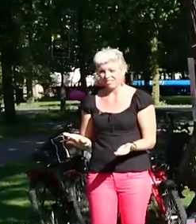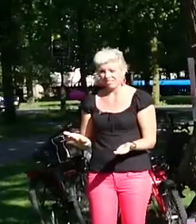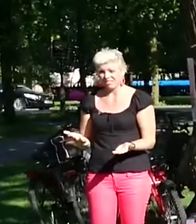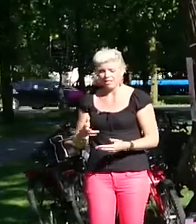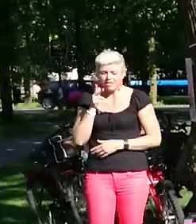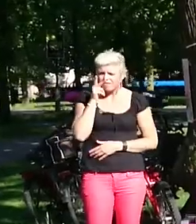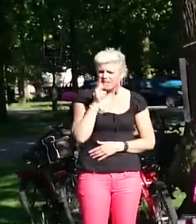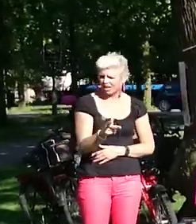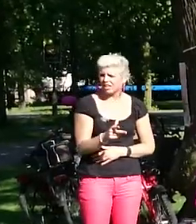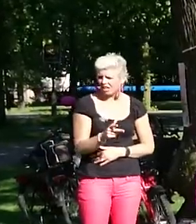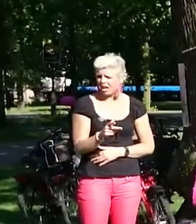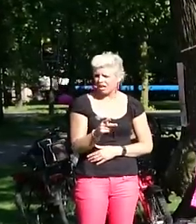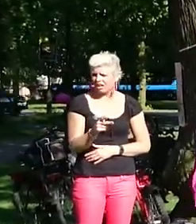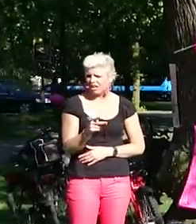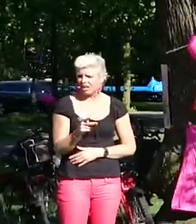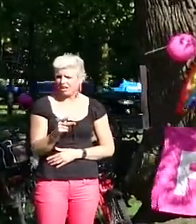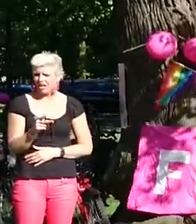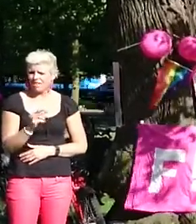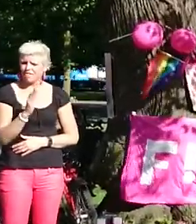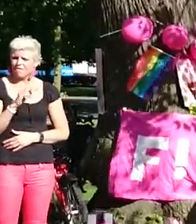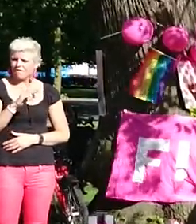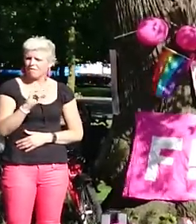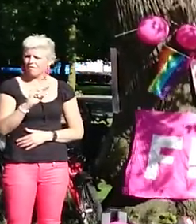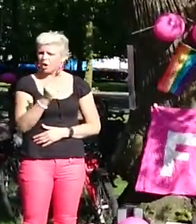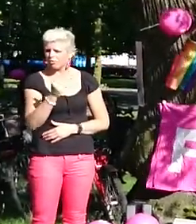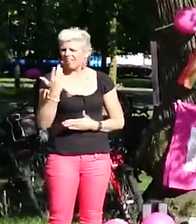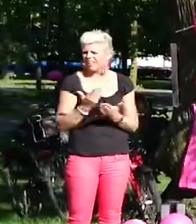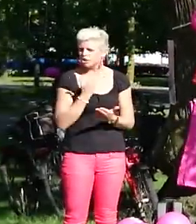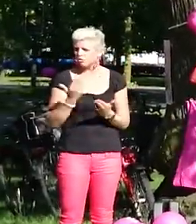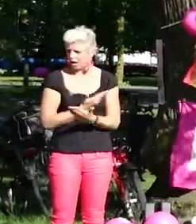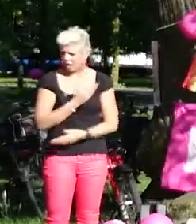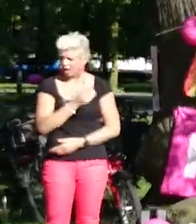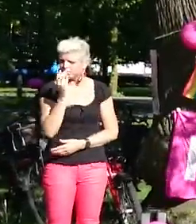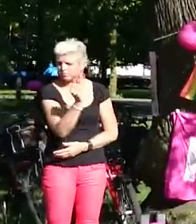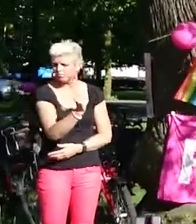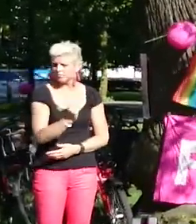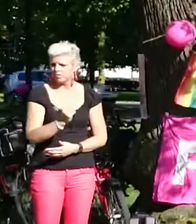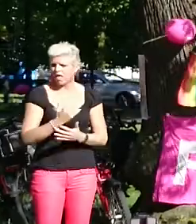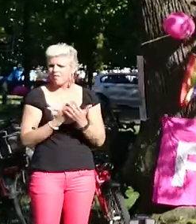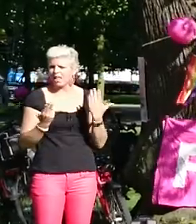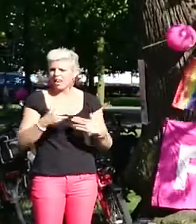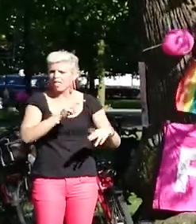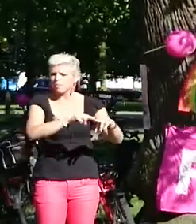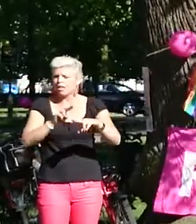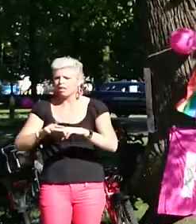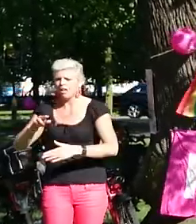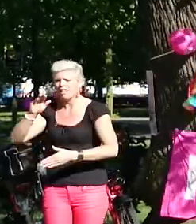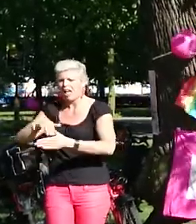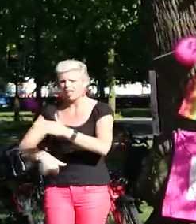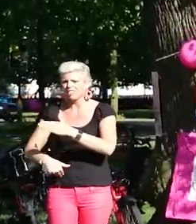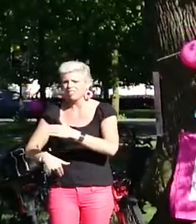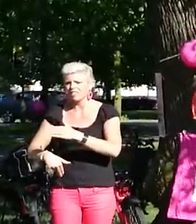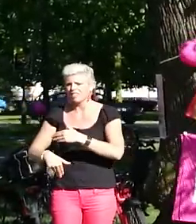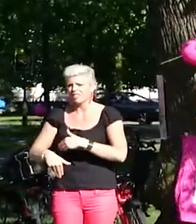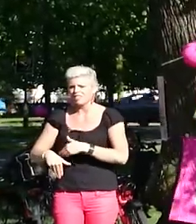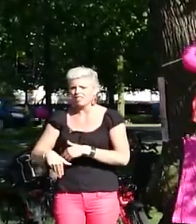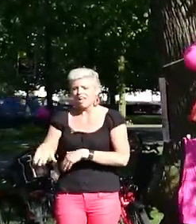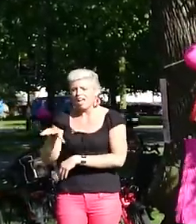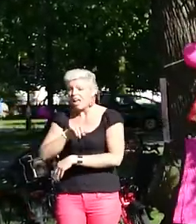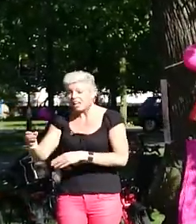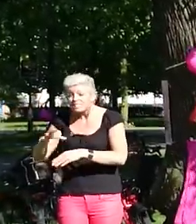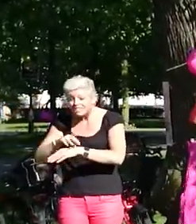I Frankrike fick Front National fler mandat än vad hela Sverige fick.